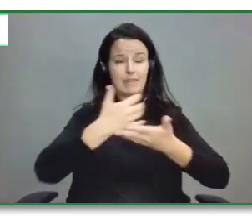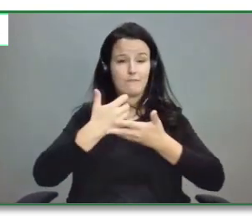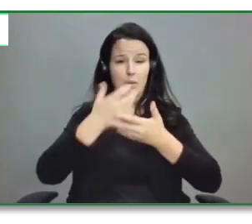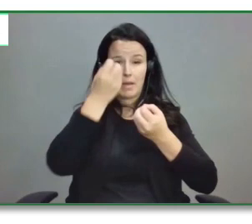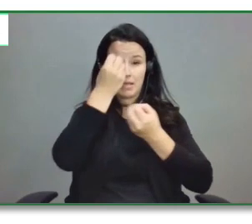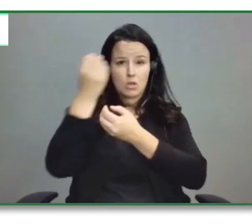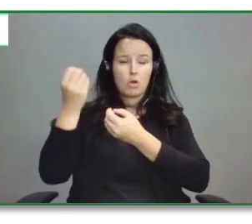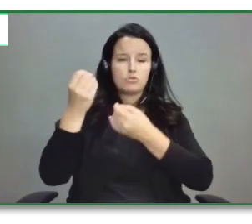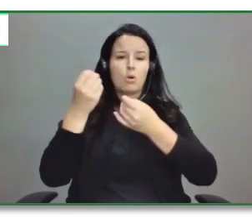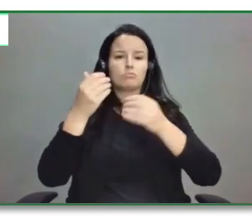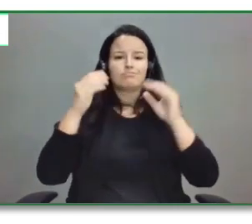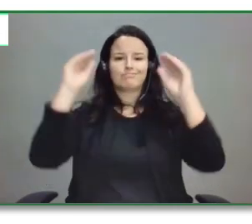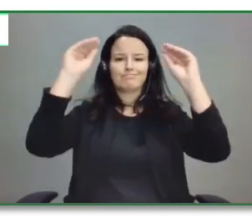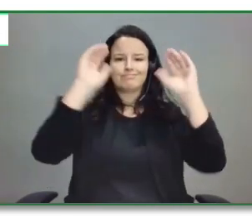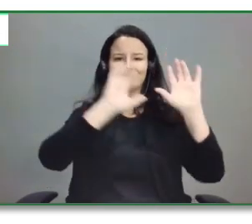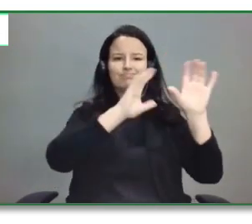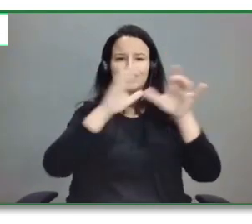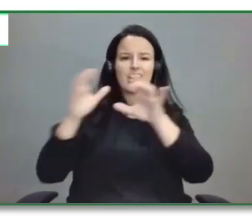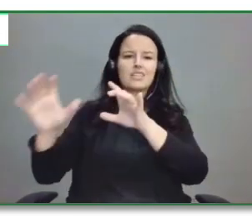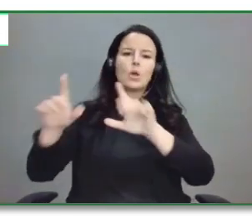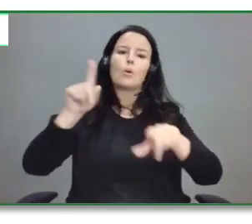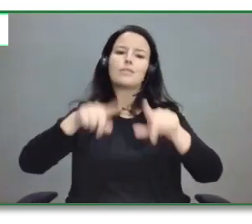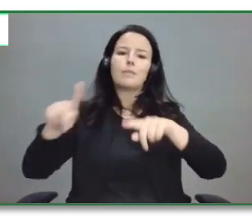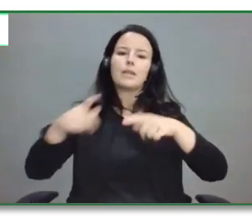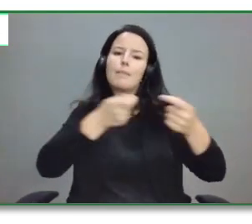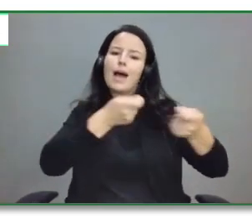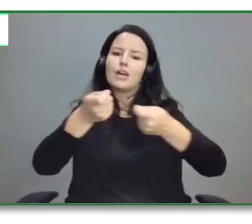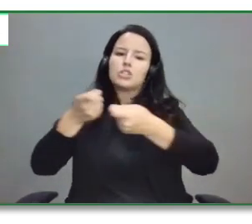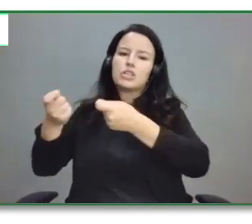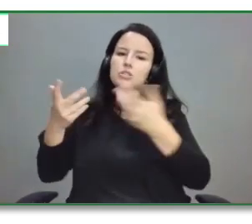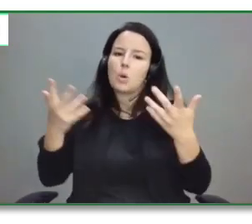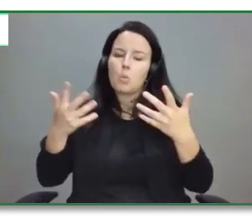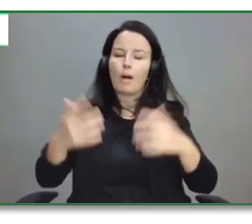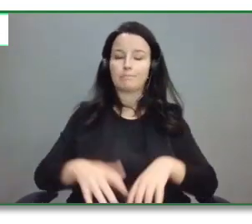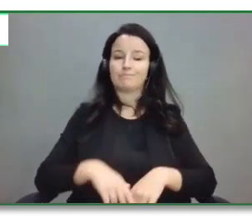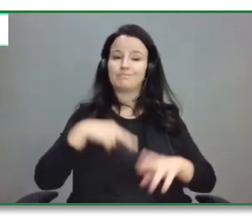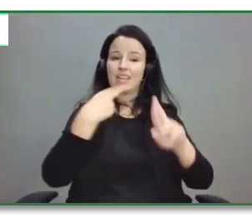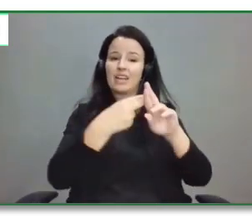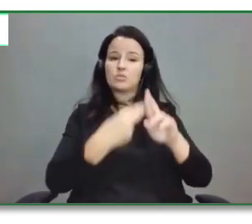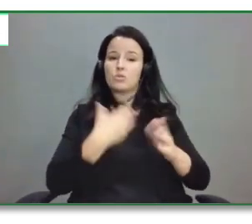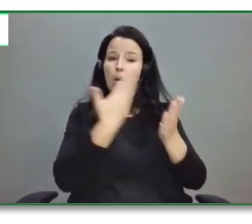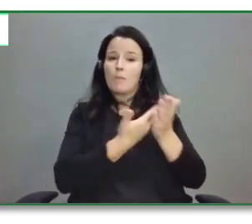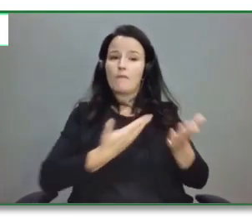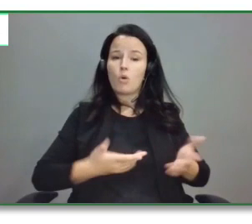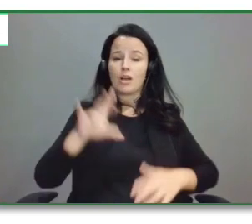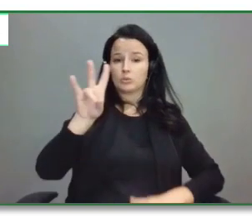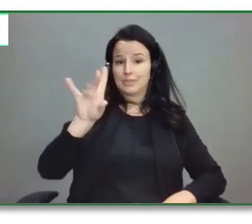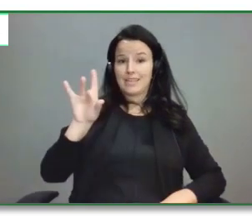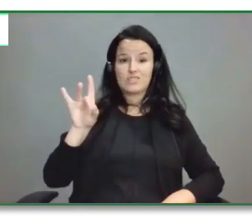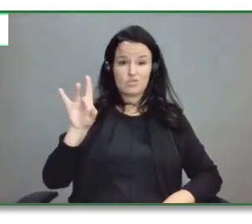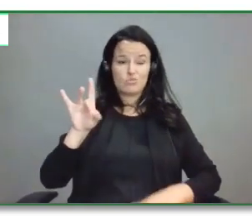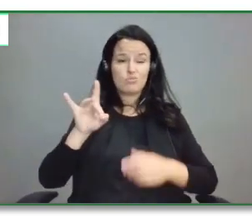fonction de sa gestion les résultats montrent que 78 sites Web